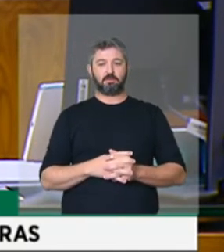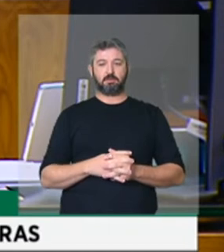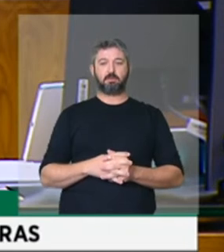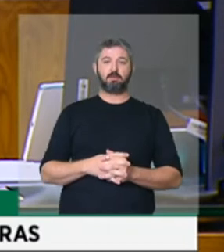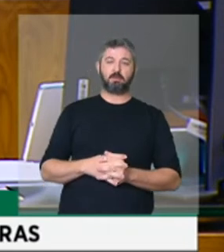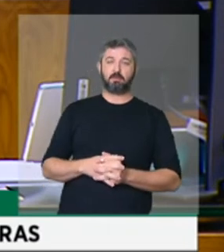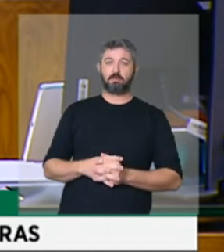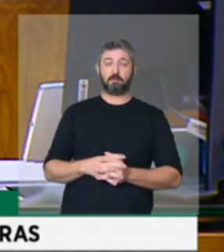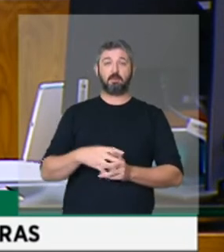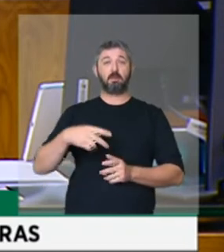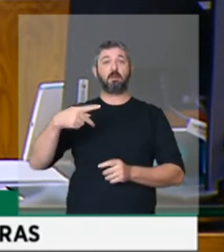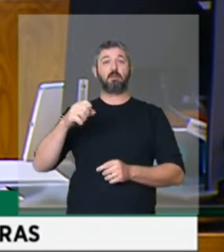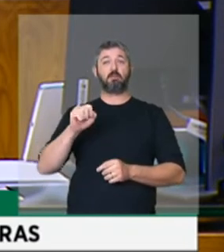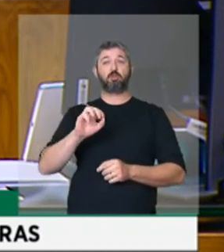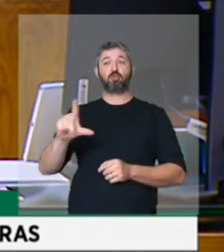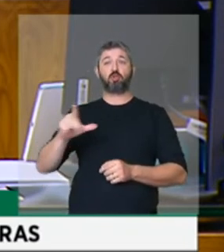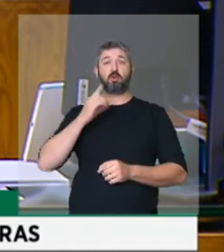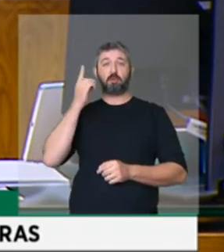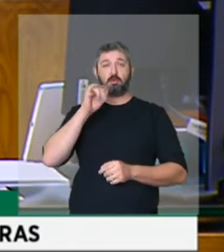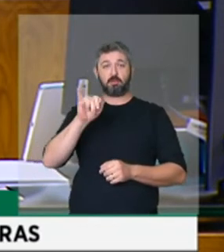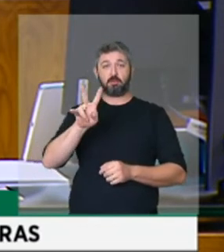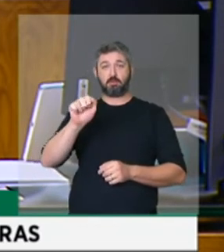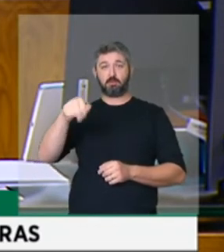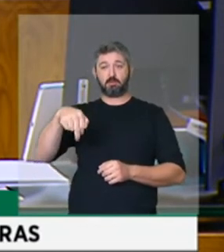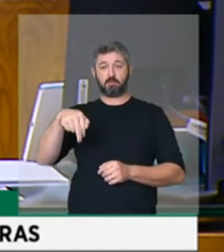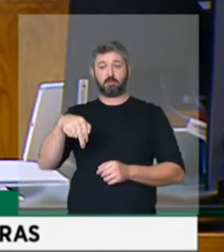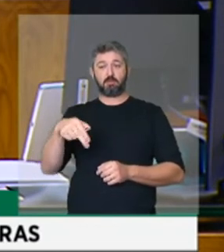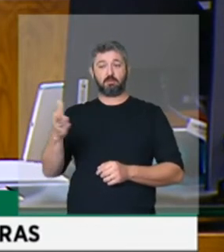QUE PSC, PTB E PROS E PSC ORIENTA NÃO, PRESIDENTE. [PRESIDENTE]: OBRIGADO DEPUTADO. COMO